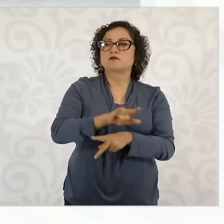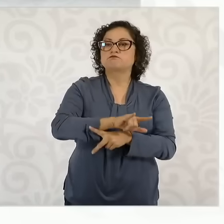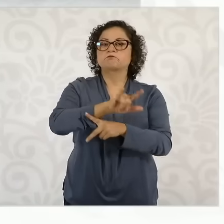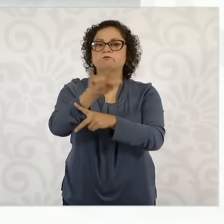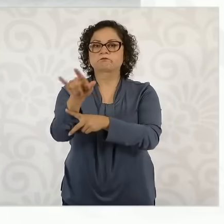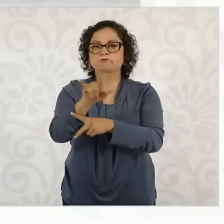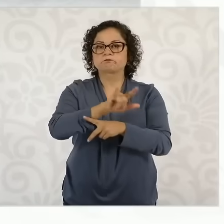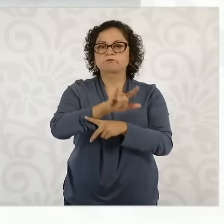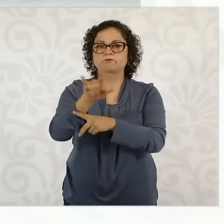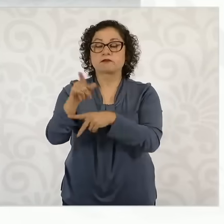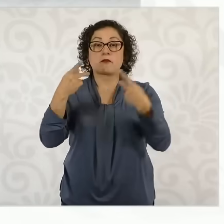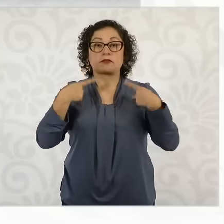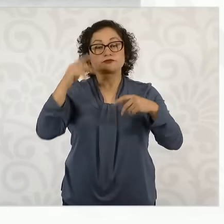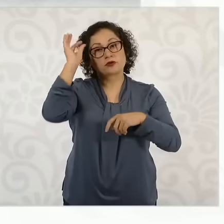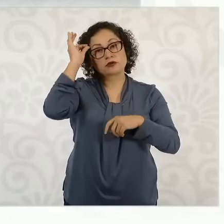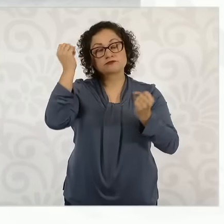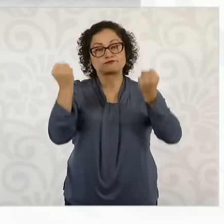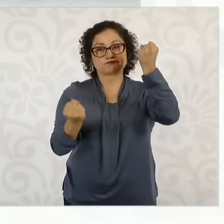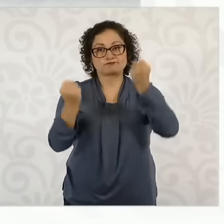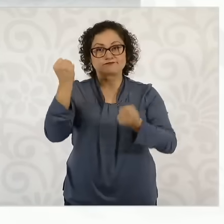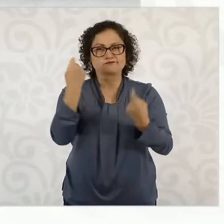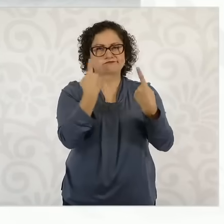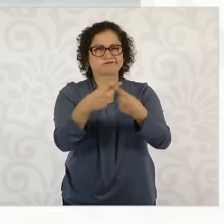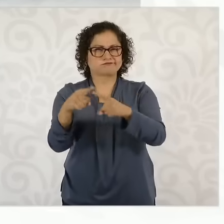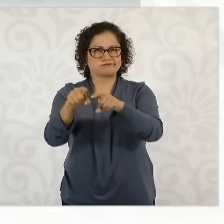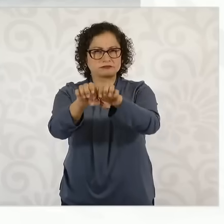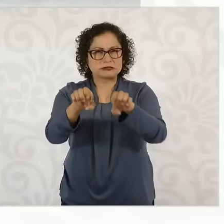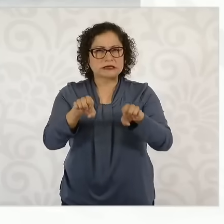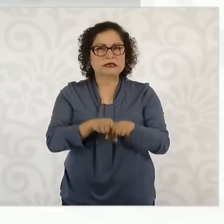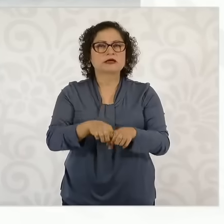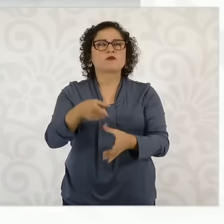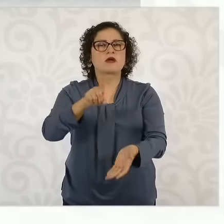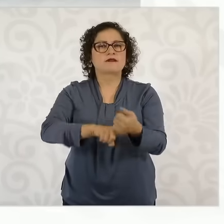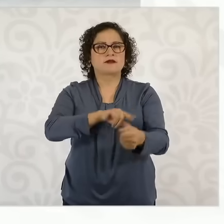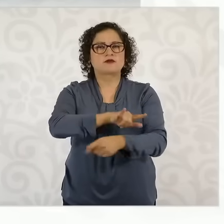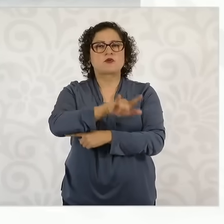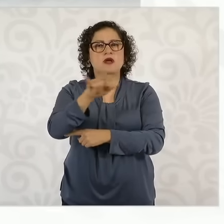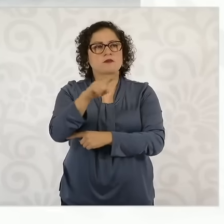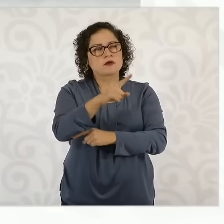nuestras tripulaciones para que estén plenamente calificadas, certificadas y con las competencias